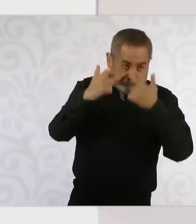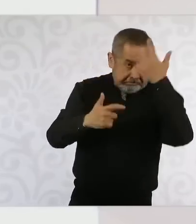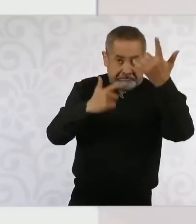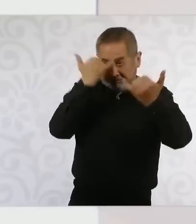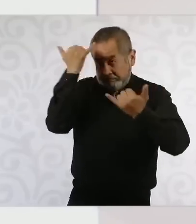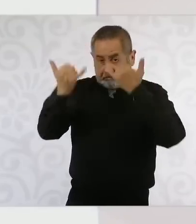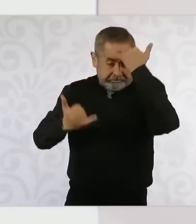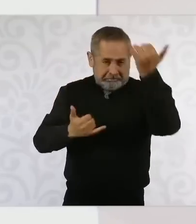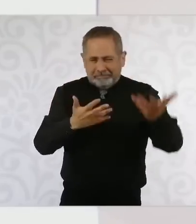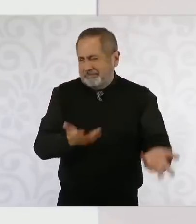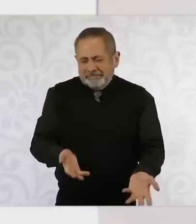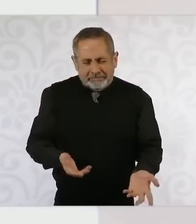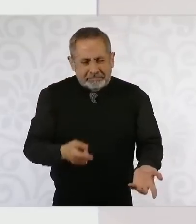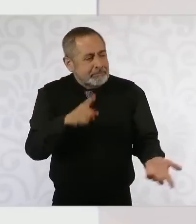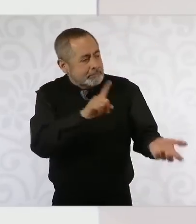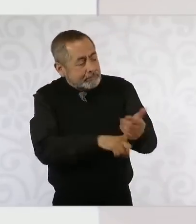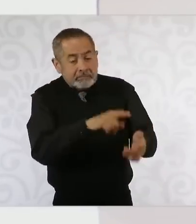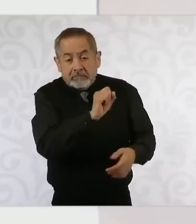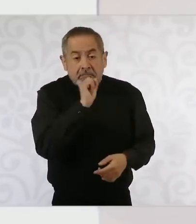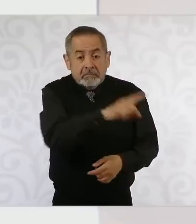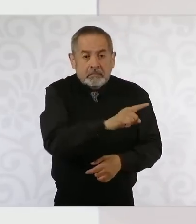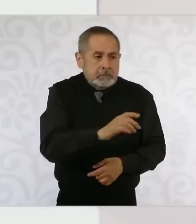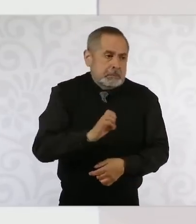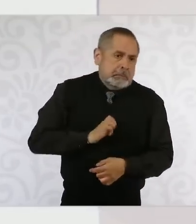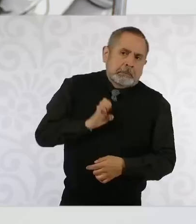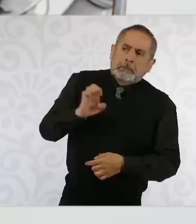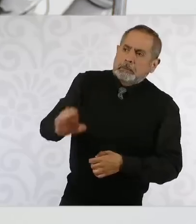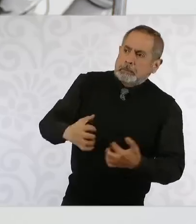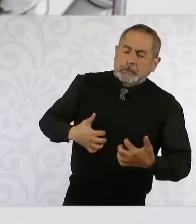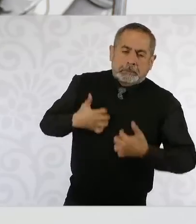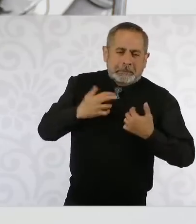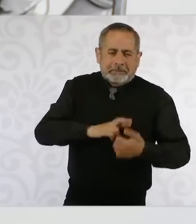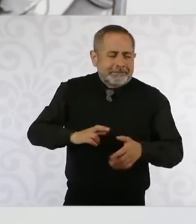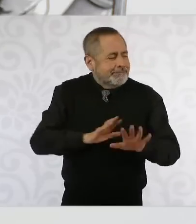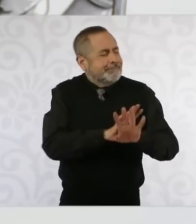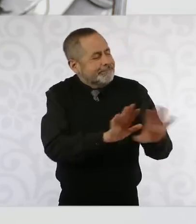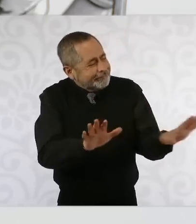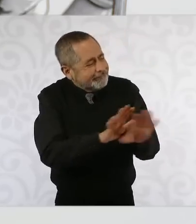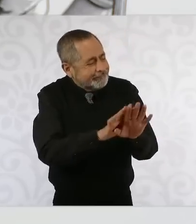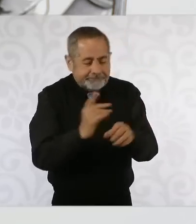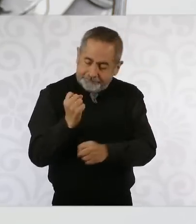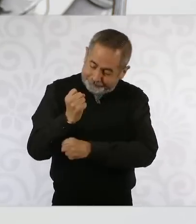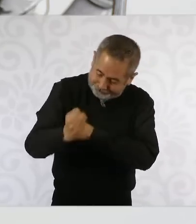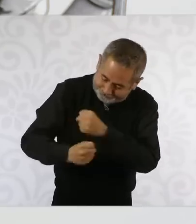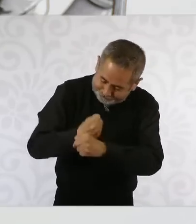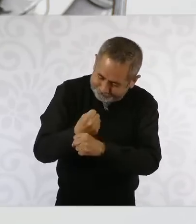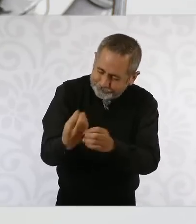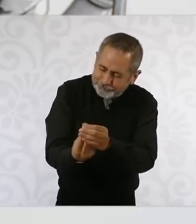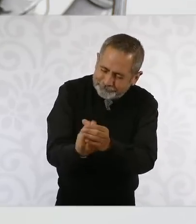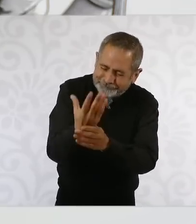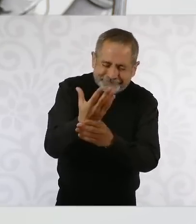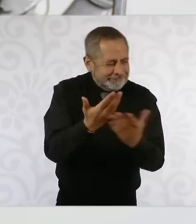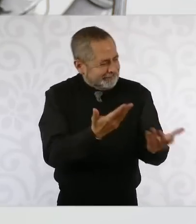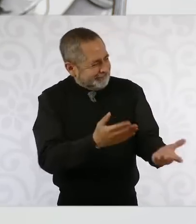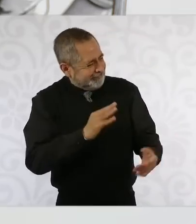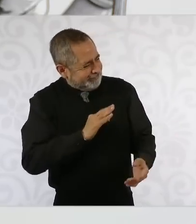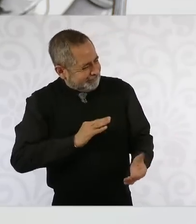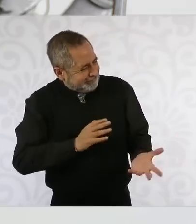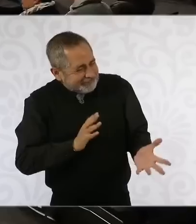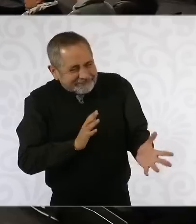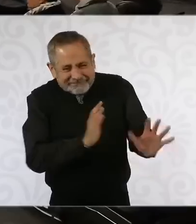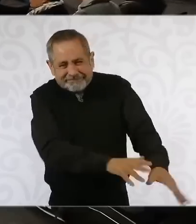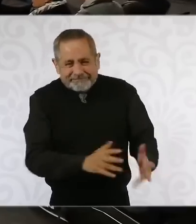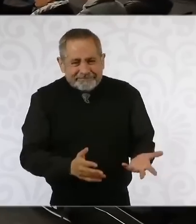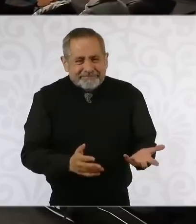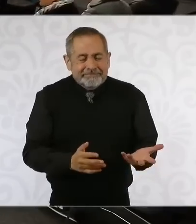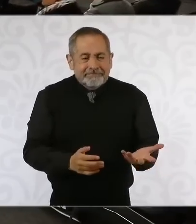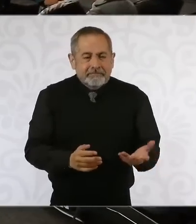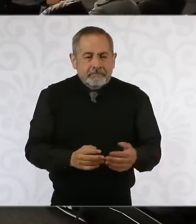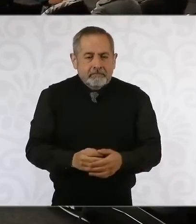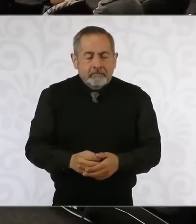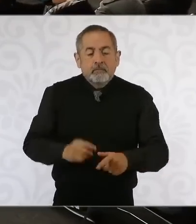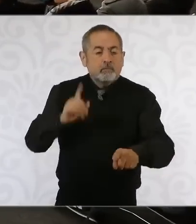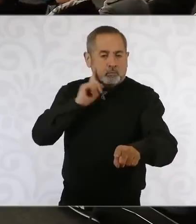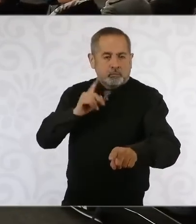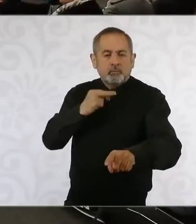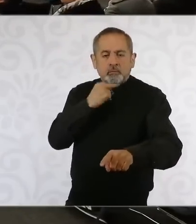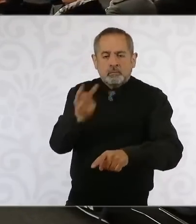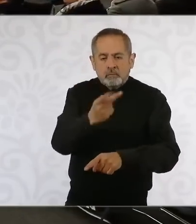mucho odio es año nuevo bueno y y precisamente hablando de mensajes hablando de de año nuevo